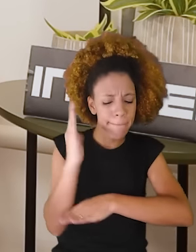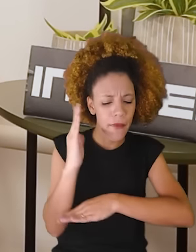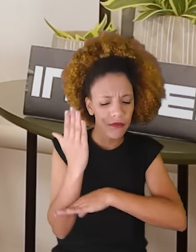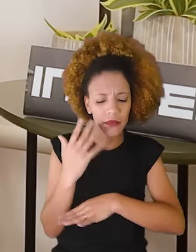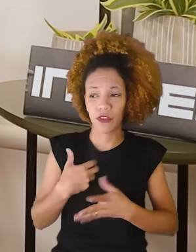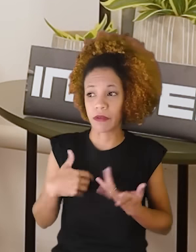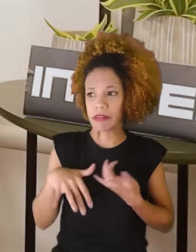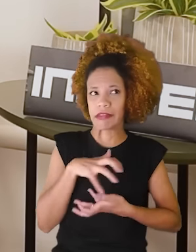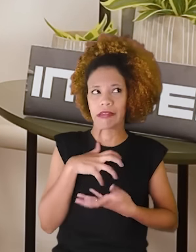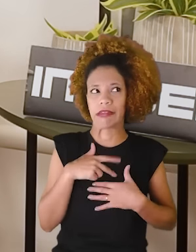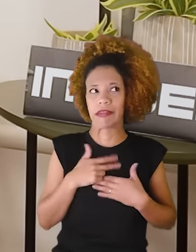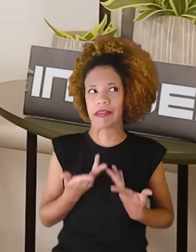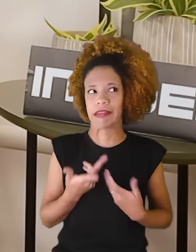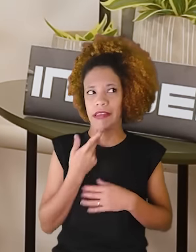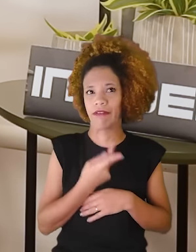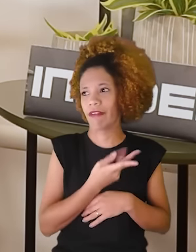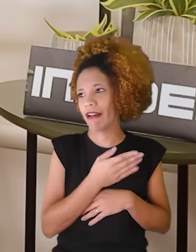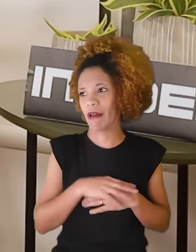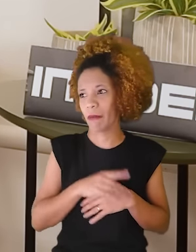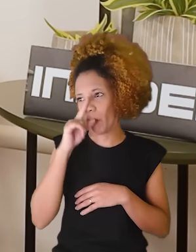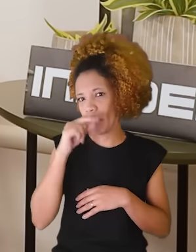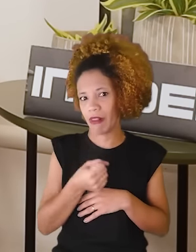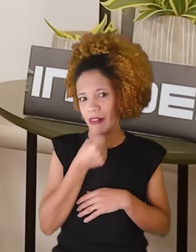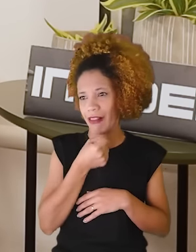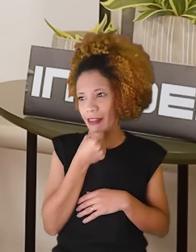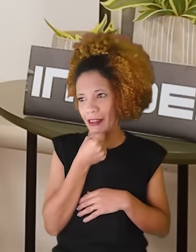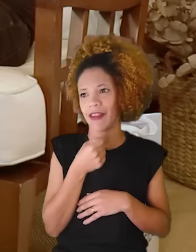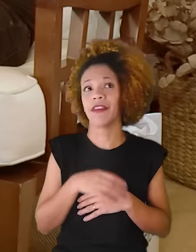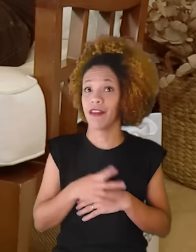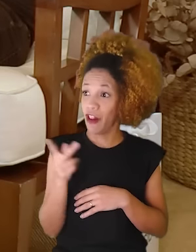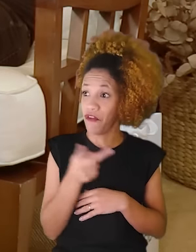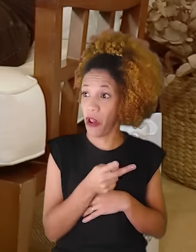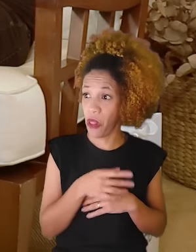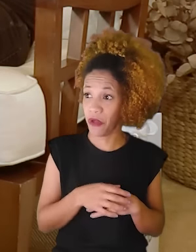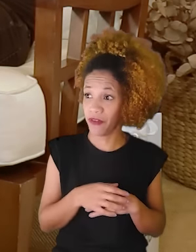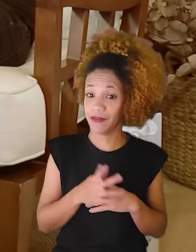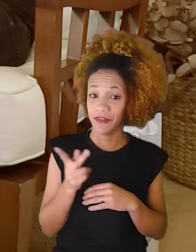ficou uma climão né Porque pô vai falar isso pro Luciano rook Cara ele falou é ele falou aí falou